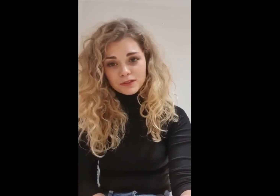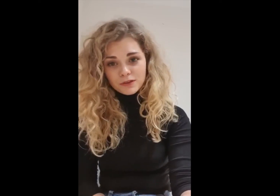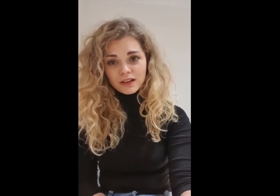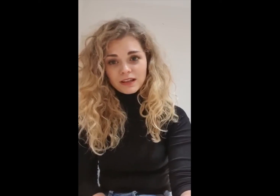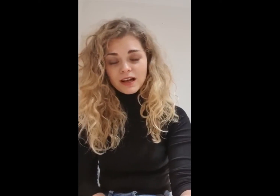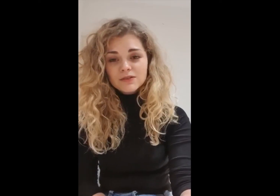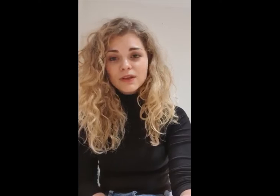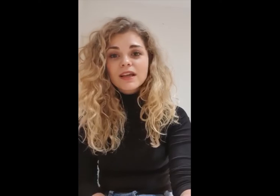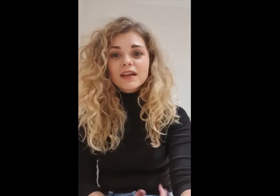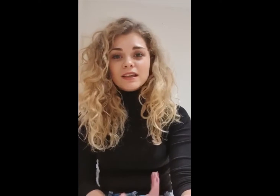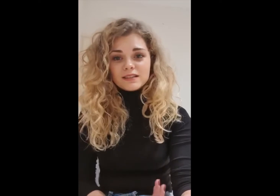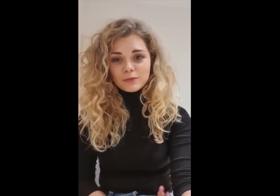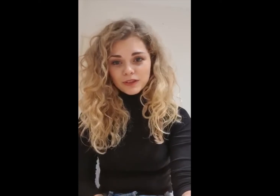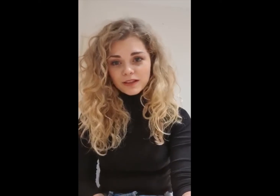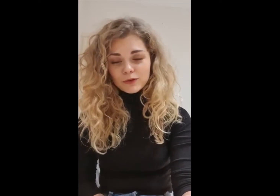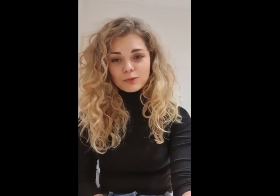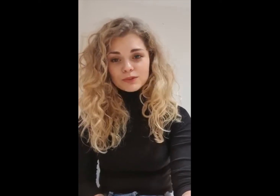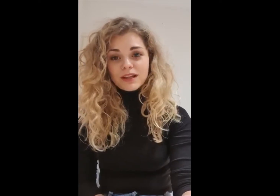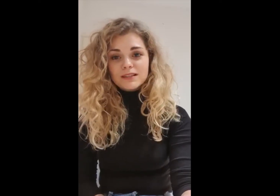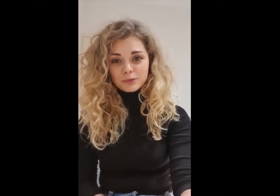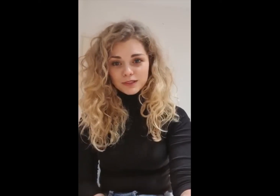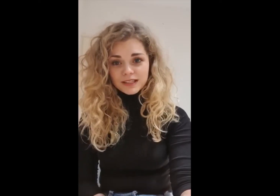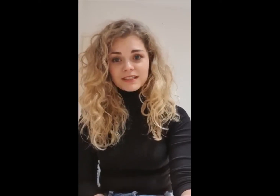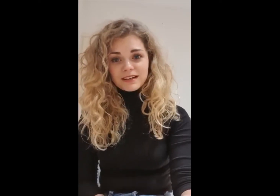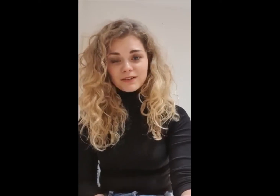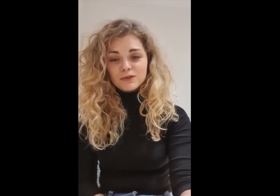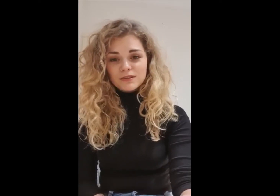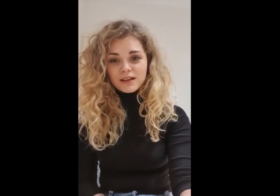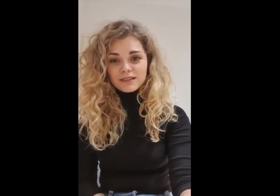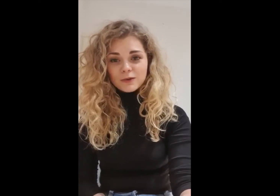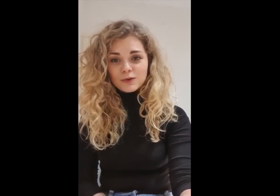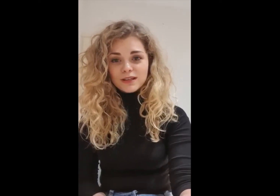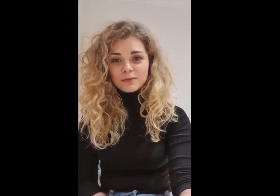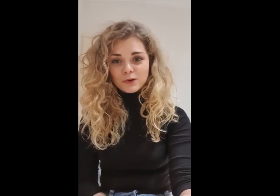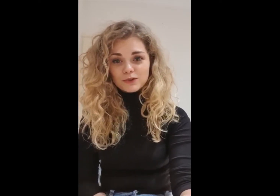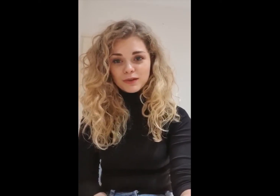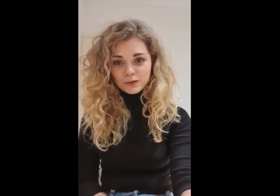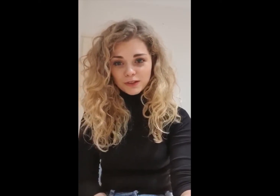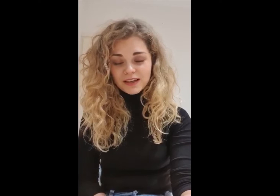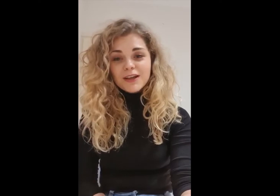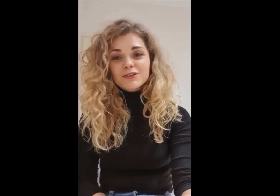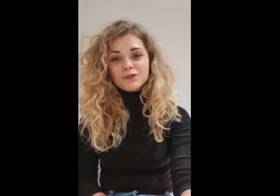profesionalni razvoj jer sam od nedavno postala i zaposlenica Hrvatskog saveza gluhoslijepih osoba "Dodir".